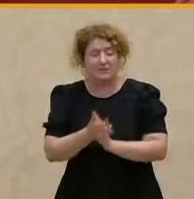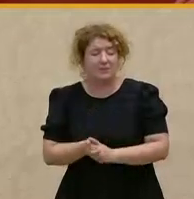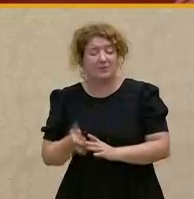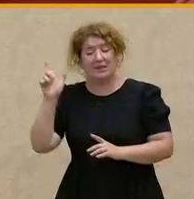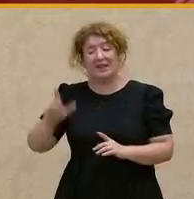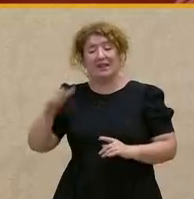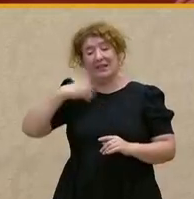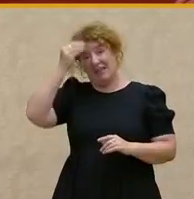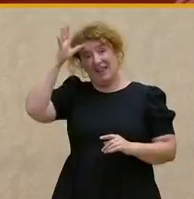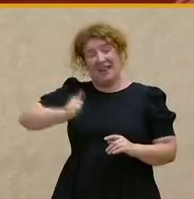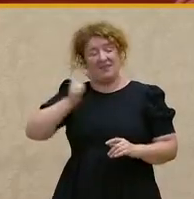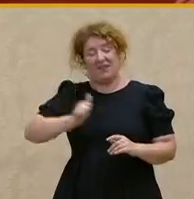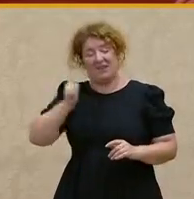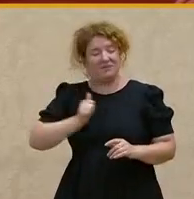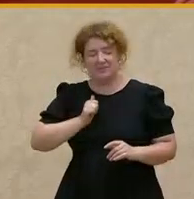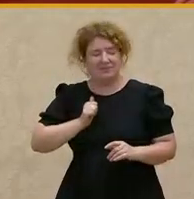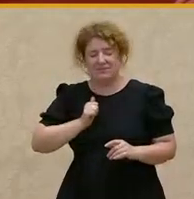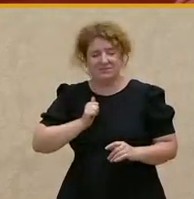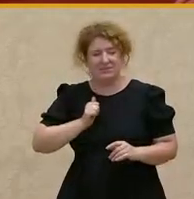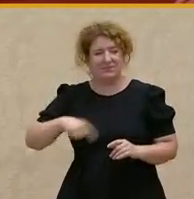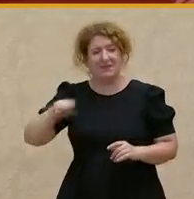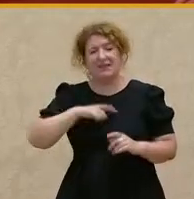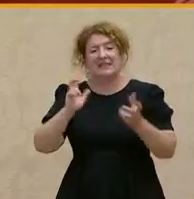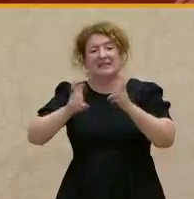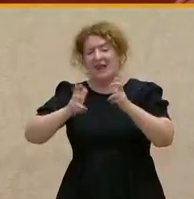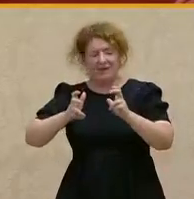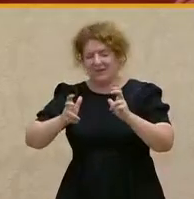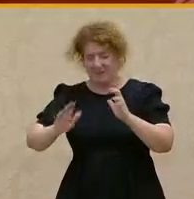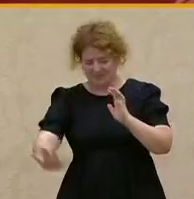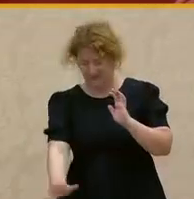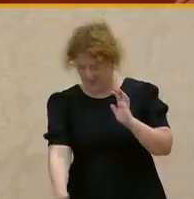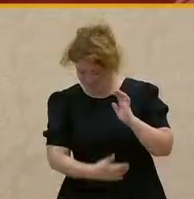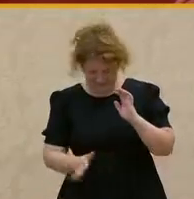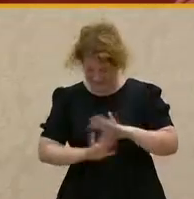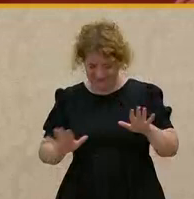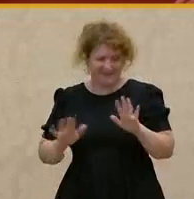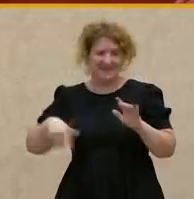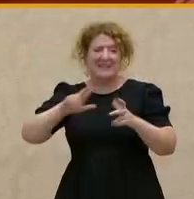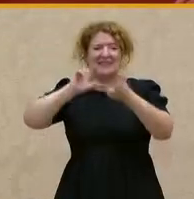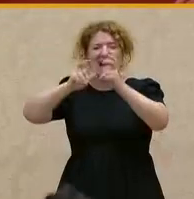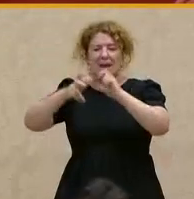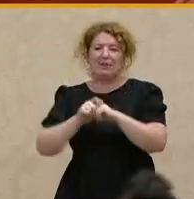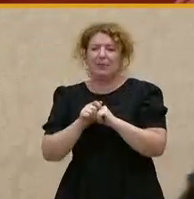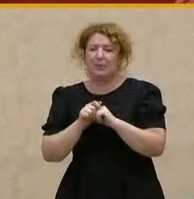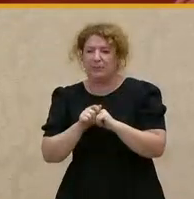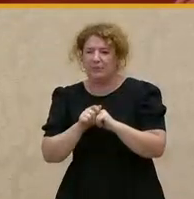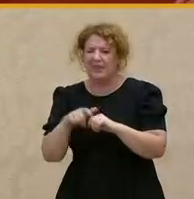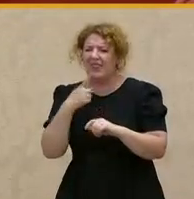está presente, decidí preguntar a CHATGPT. Y os voy a contar qué es lo que dice. Dice: